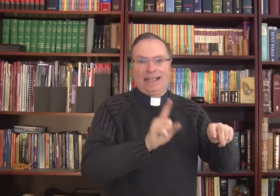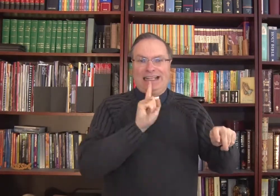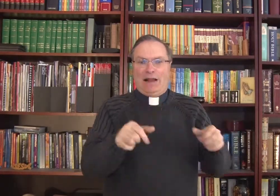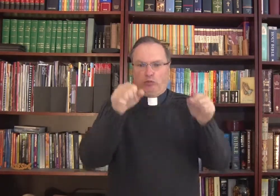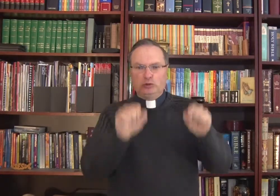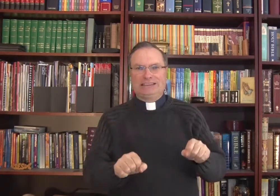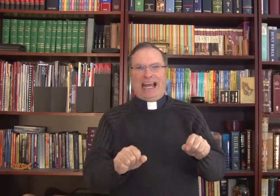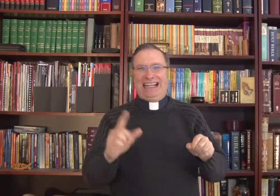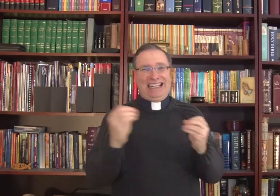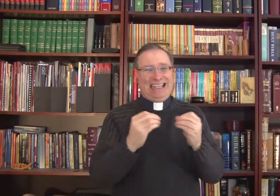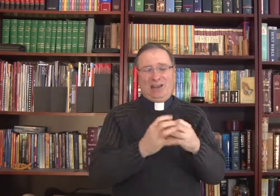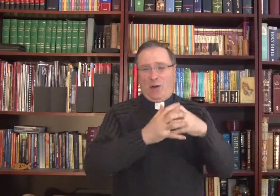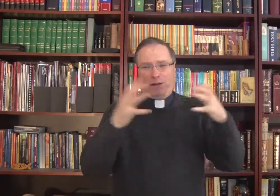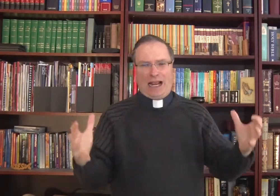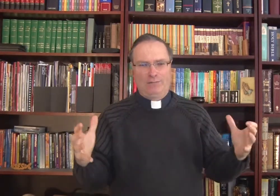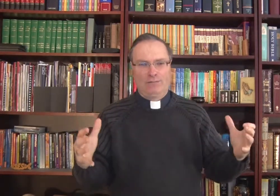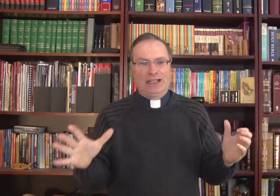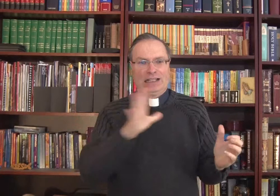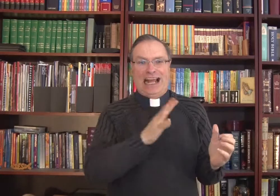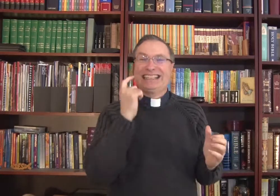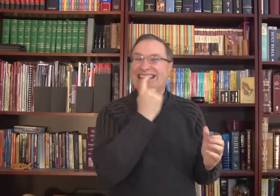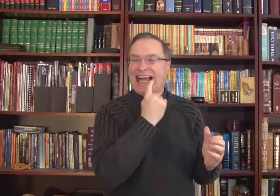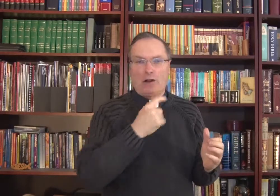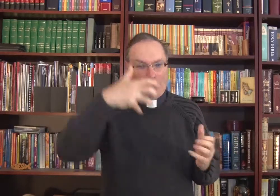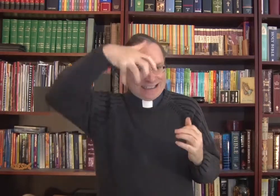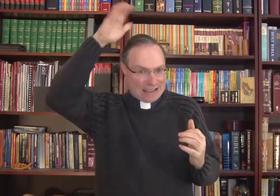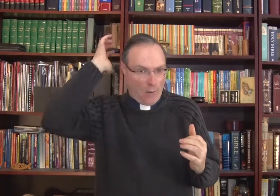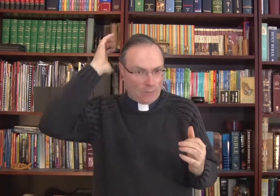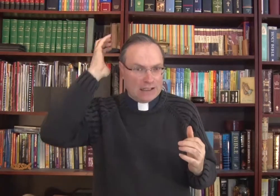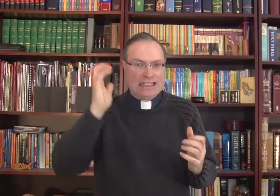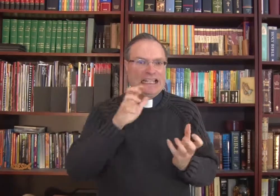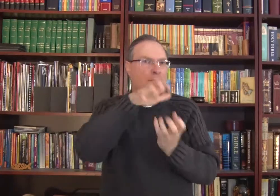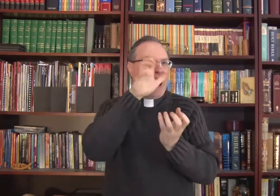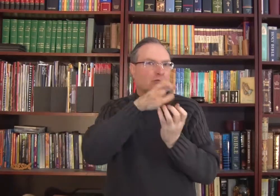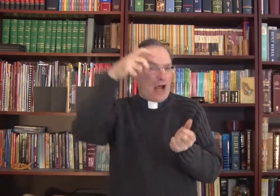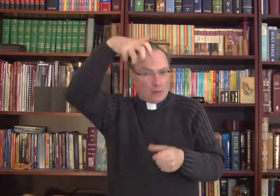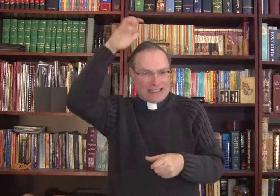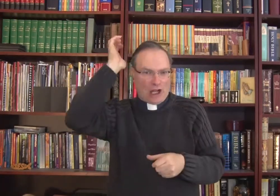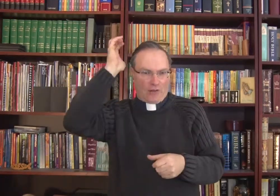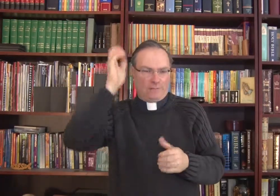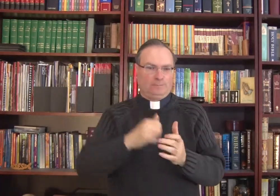Il est puissant et innombrable. Il a les dents d'un lion, les mâchoires d'une lionne.»